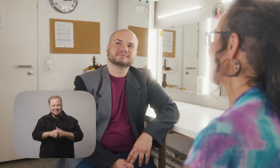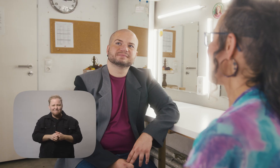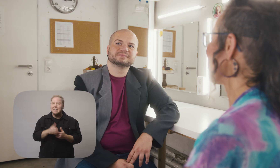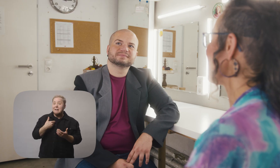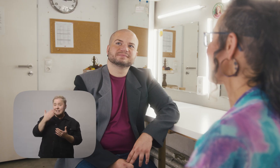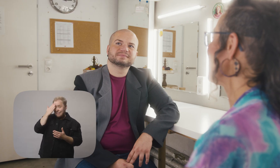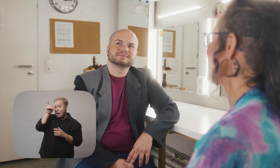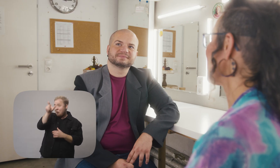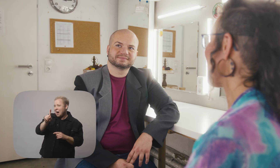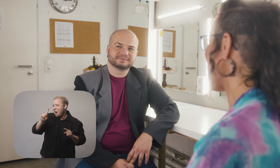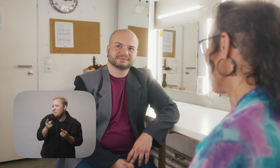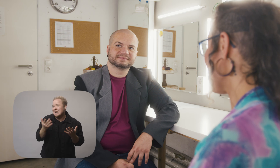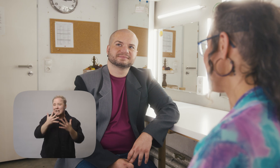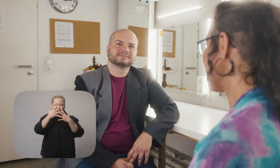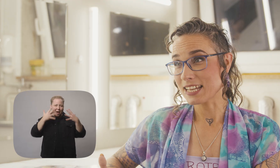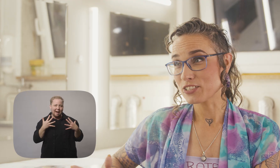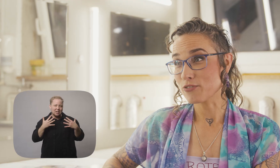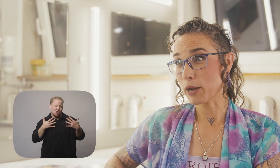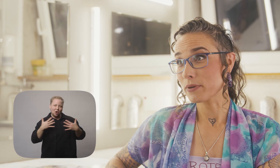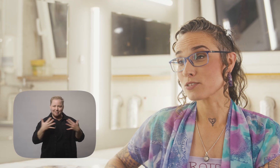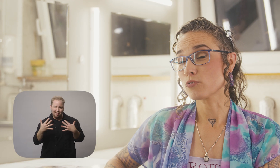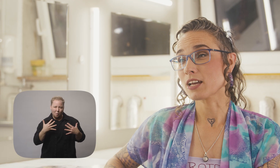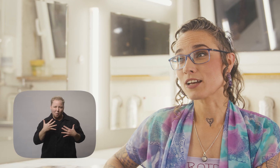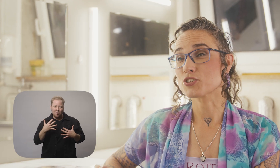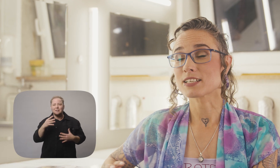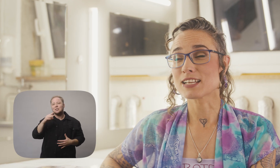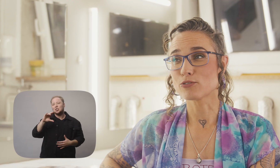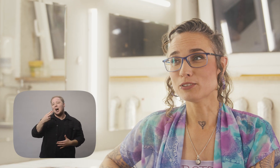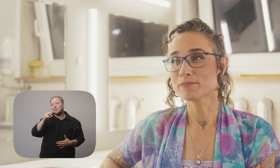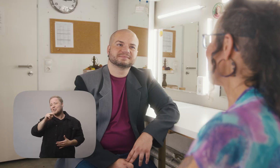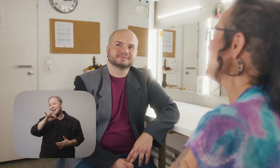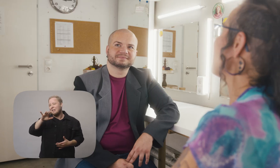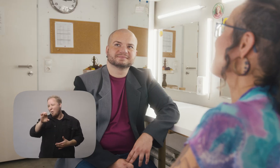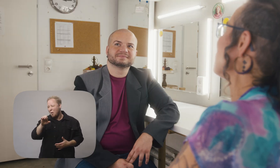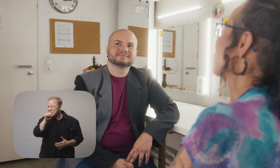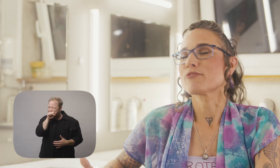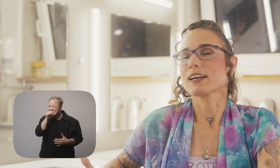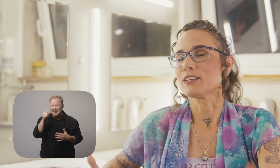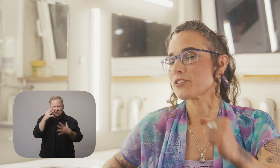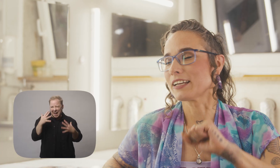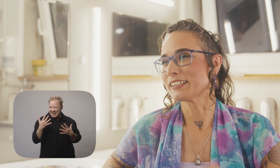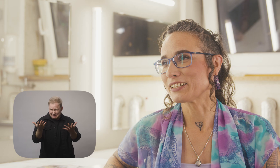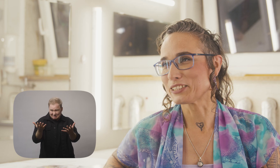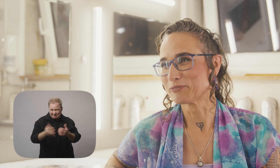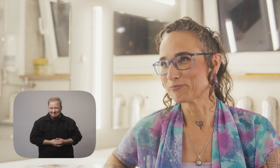Ich kenne dich auch als deine Drag-Persona Chantello. Wie sehr liebst du Drag-Culture eigentlich?